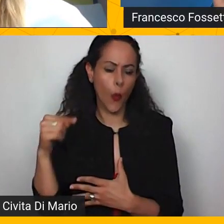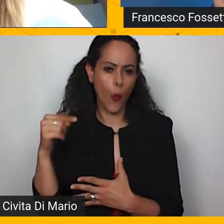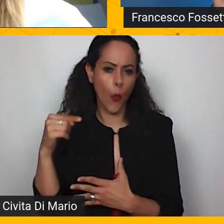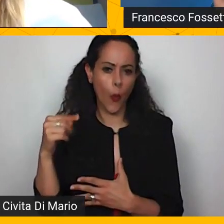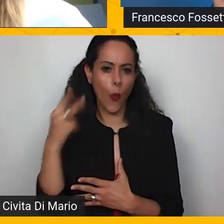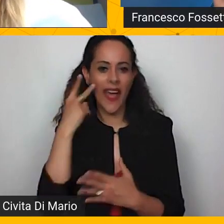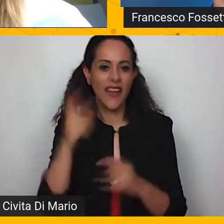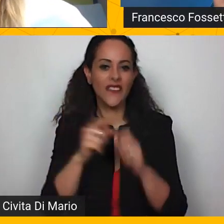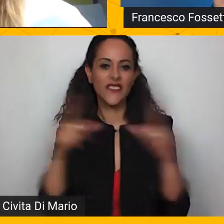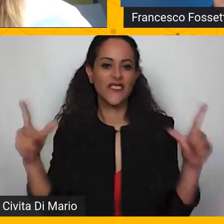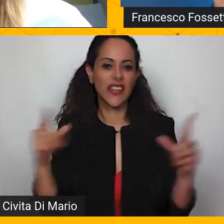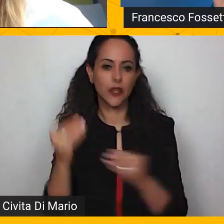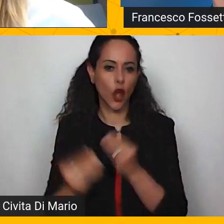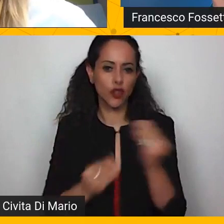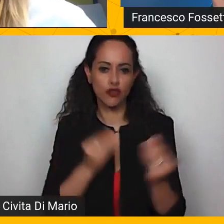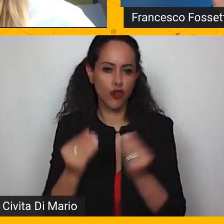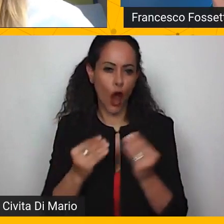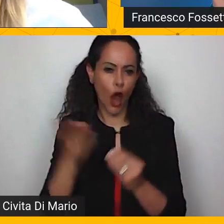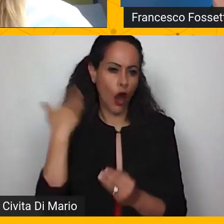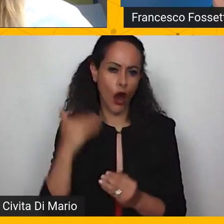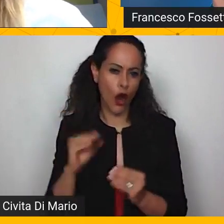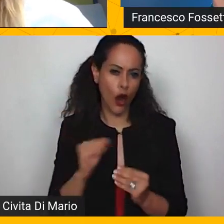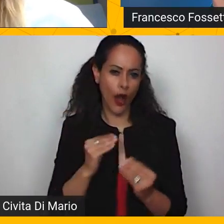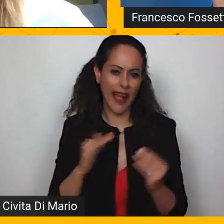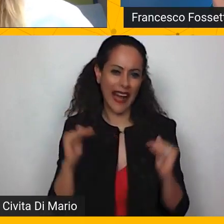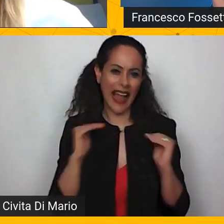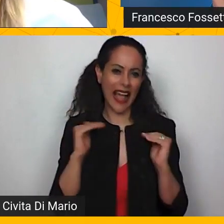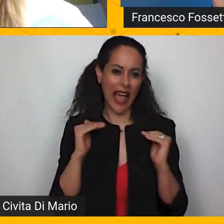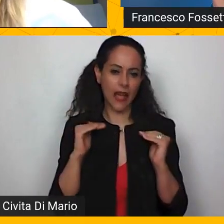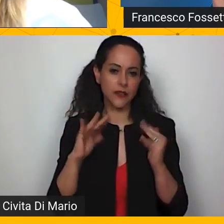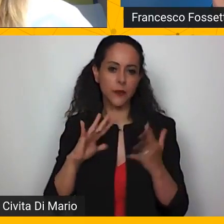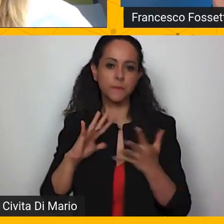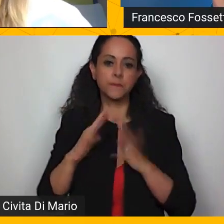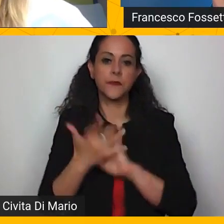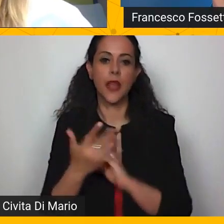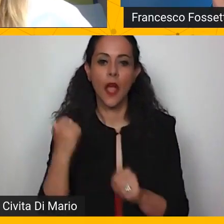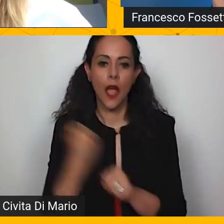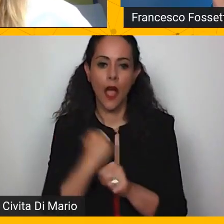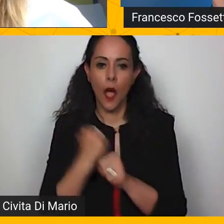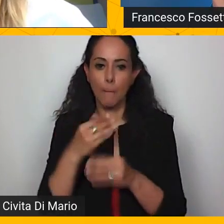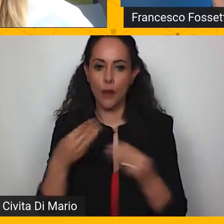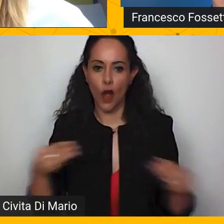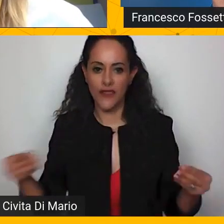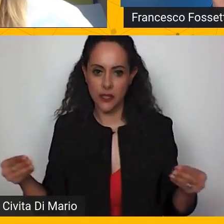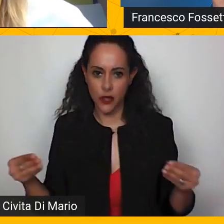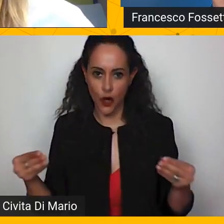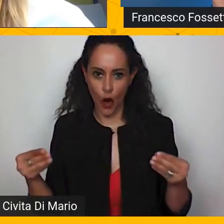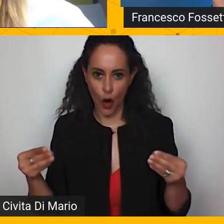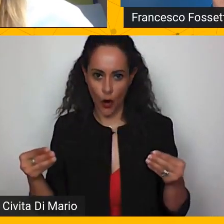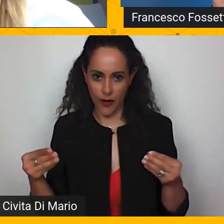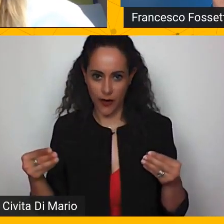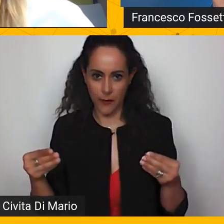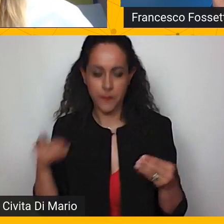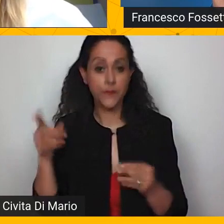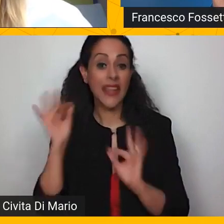passione per il videogaming fin da quando era ragazzo in nella sua professione e quindi